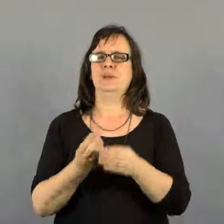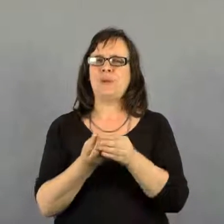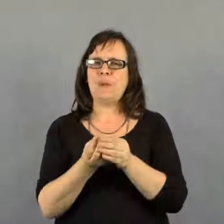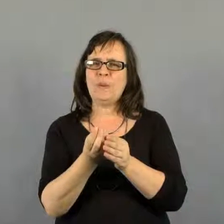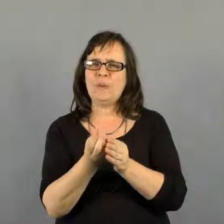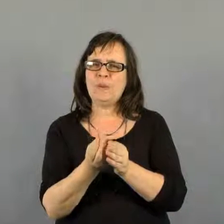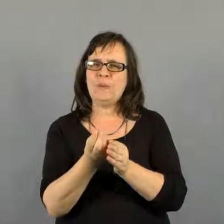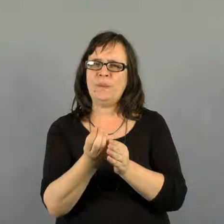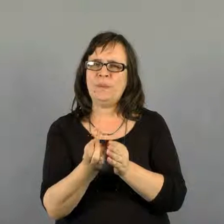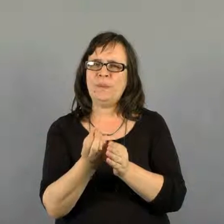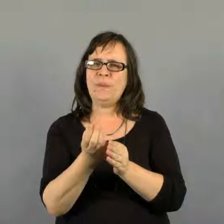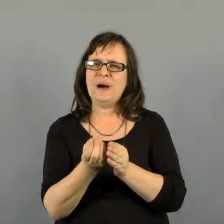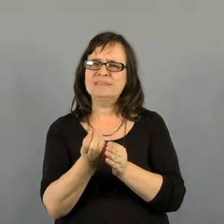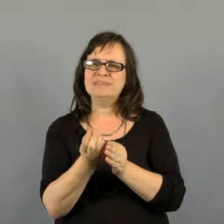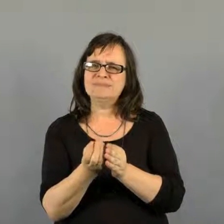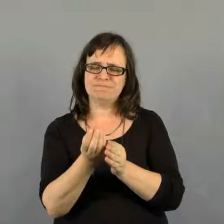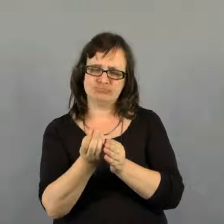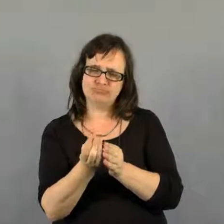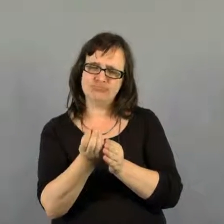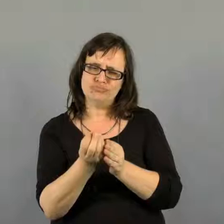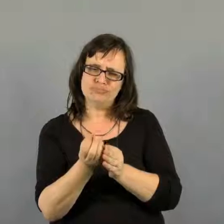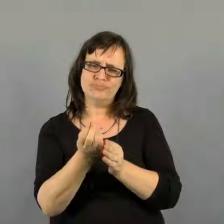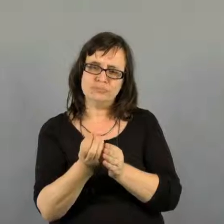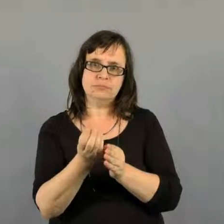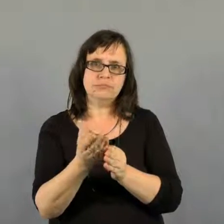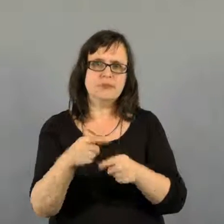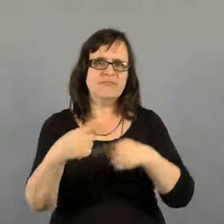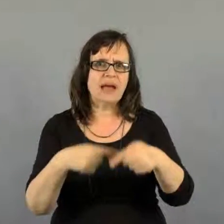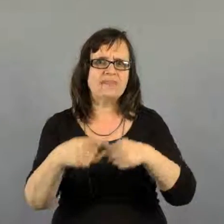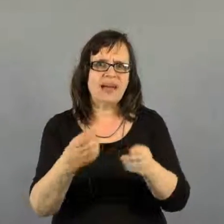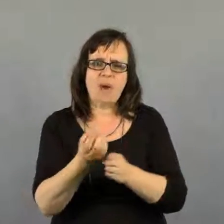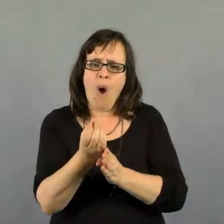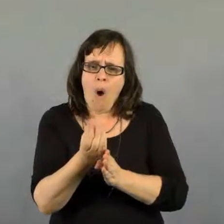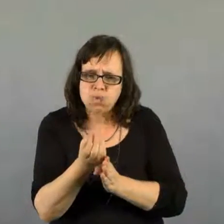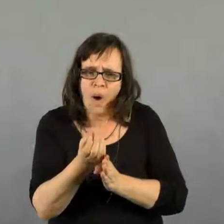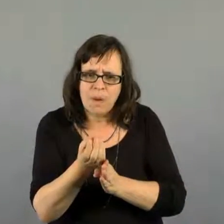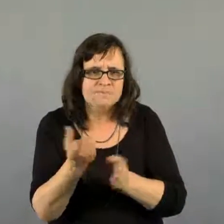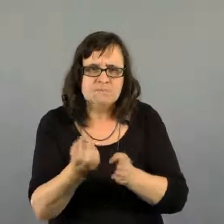Ein schwach glimmendes Feuer, pustet man nicht aus